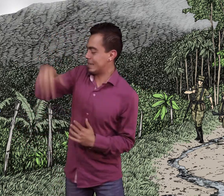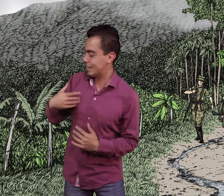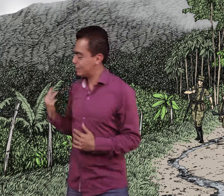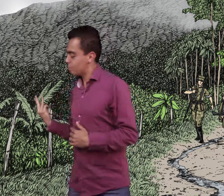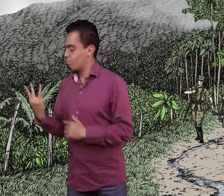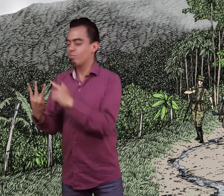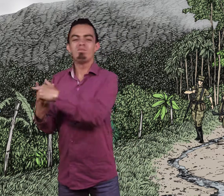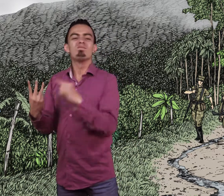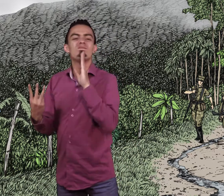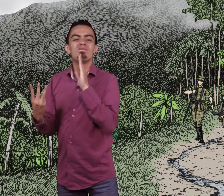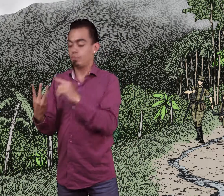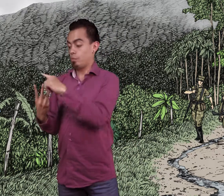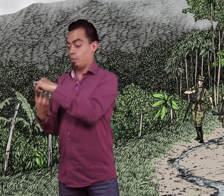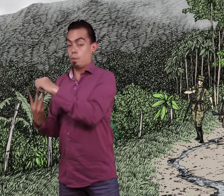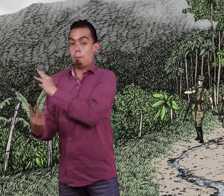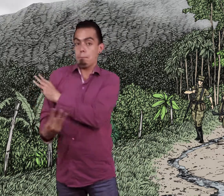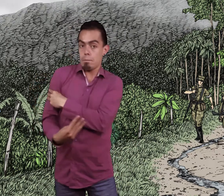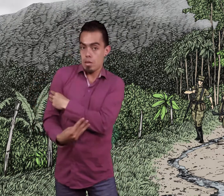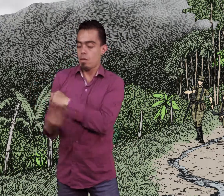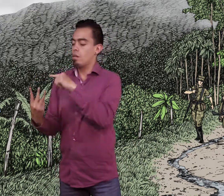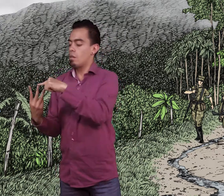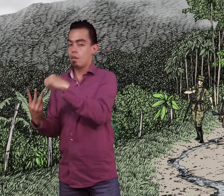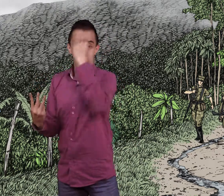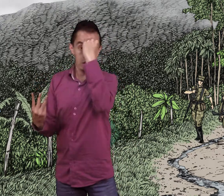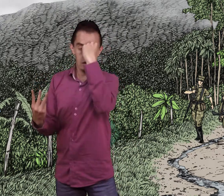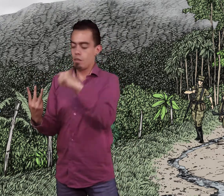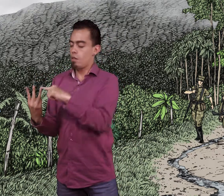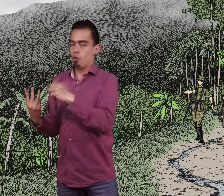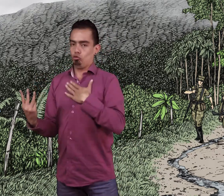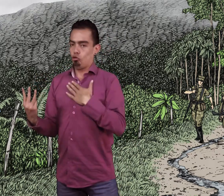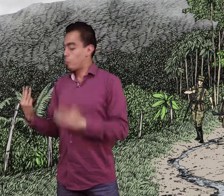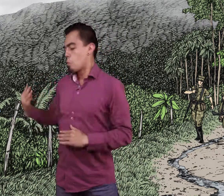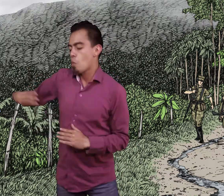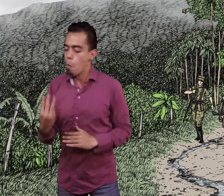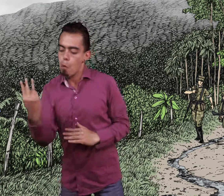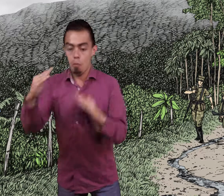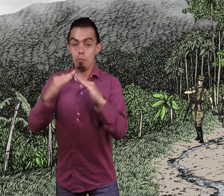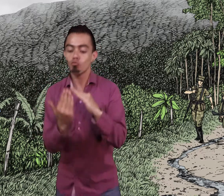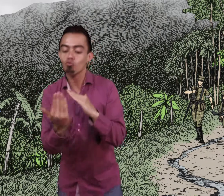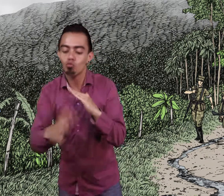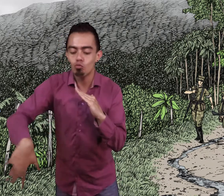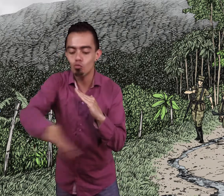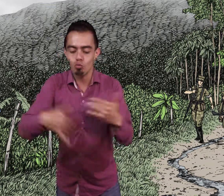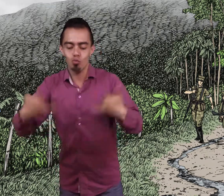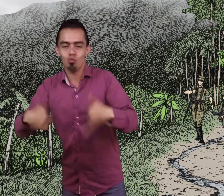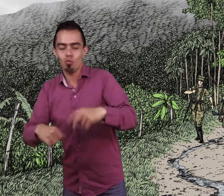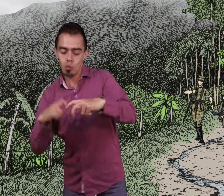Jugamos con el trompo un buen rato frente a la casa de Miguel,